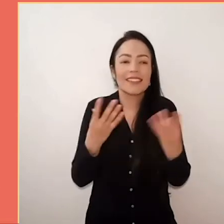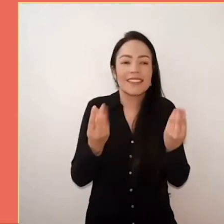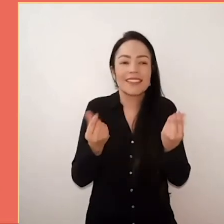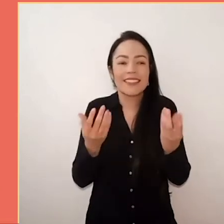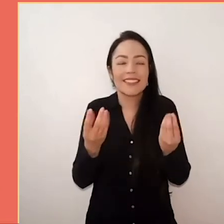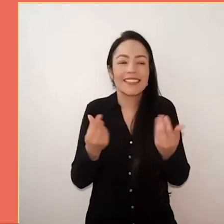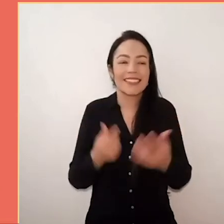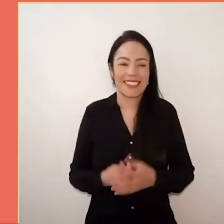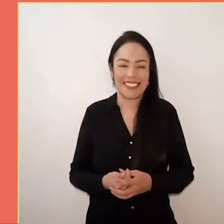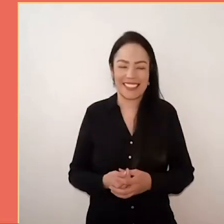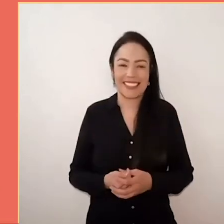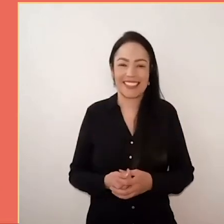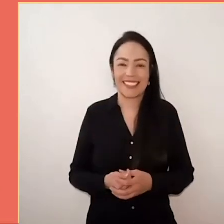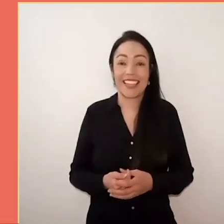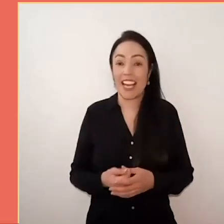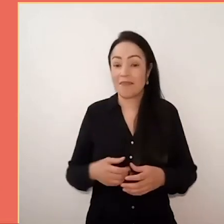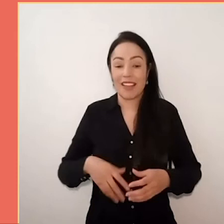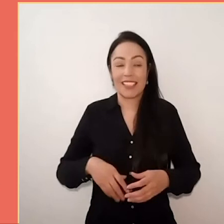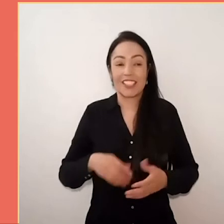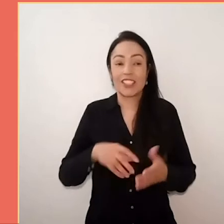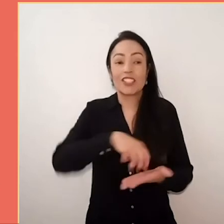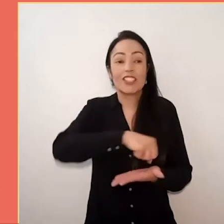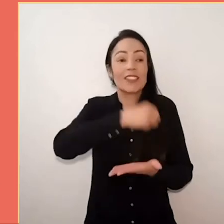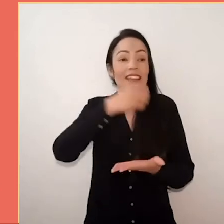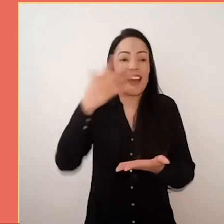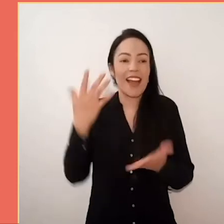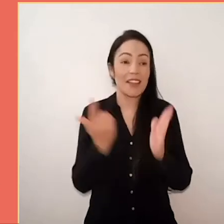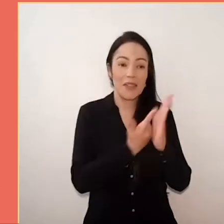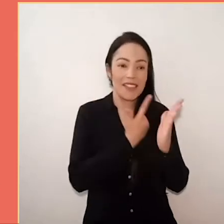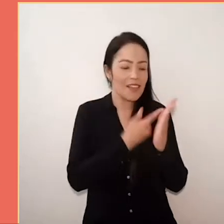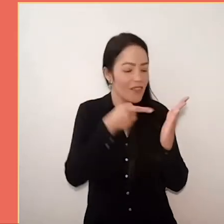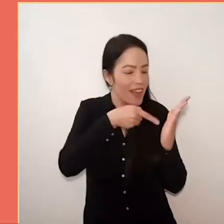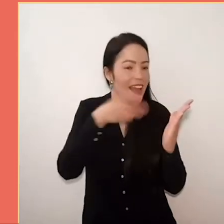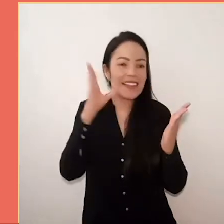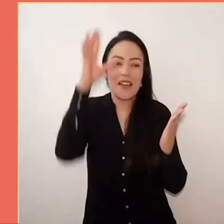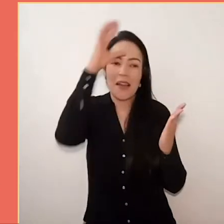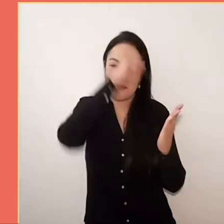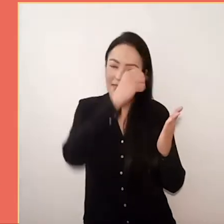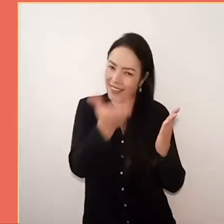acabou extraindo dos livros, dos autores que você leu